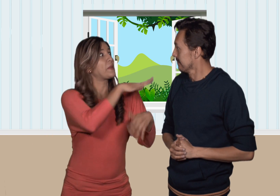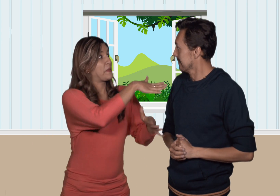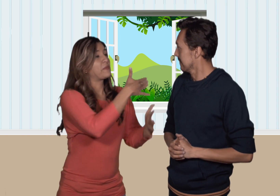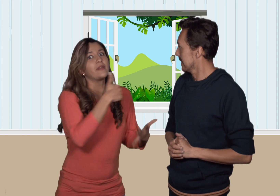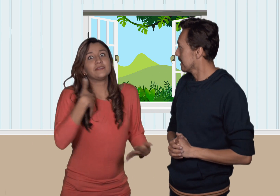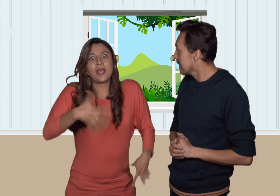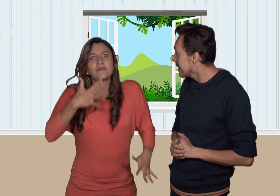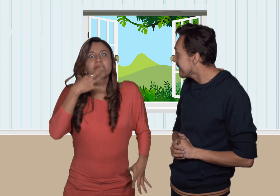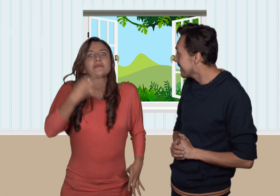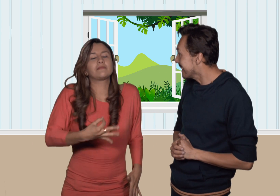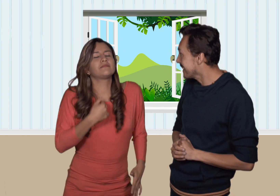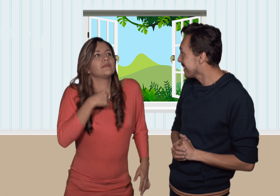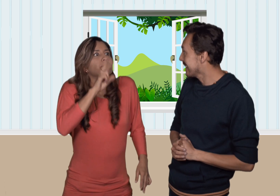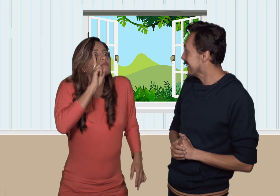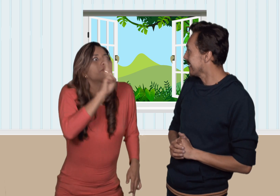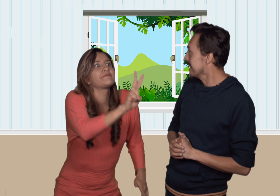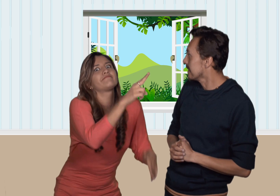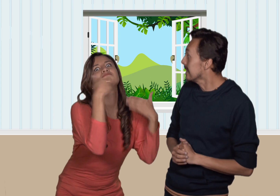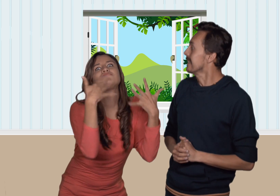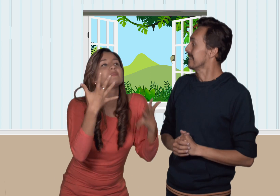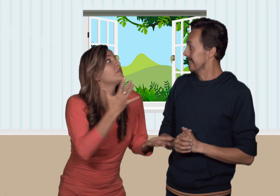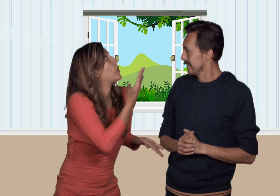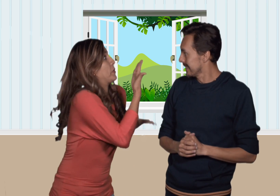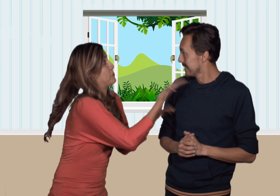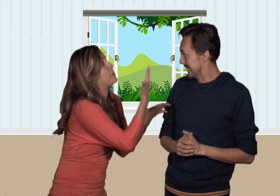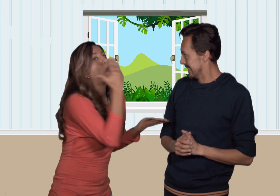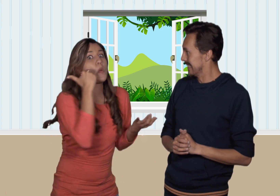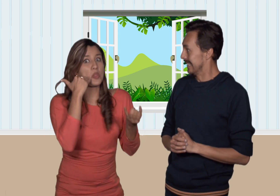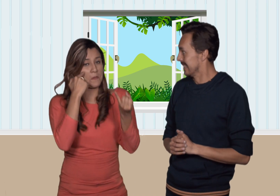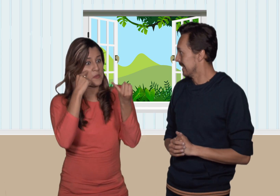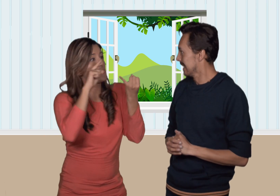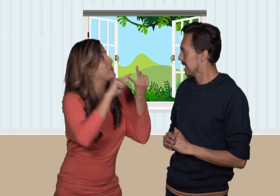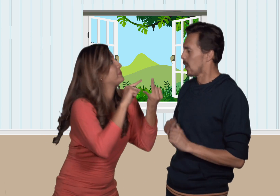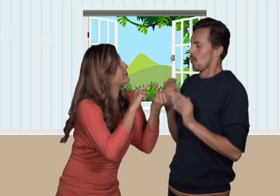Yo sé algunos cuentos así, primero sé el de una mujer, segundo…